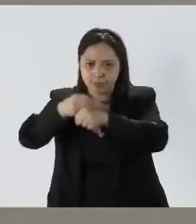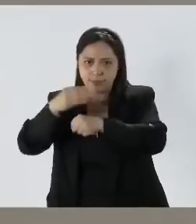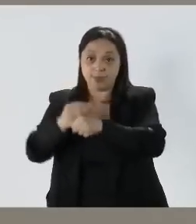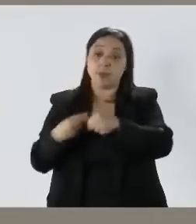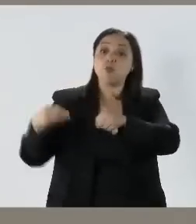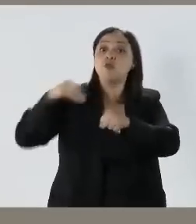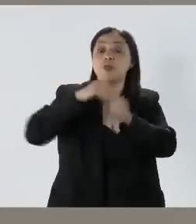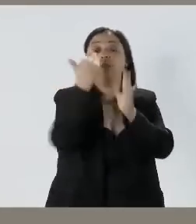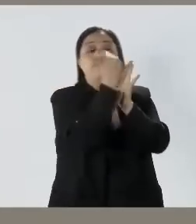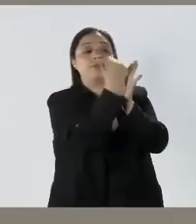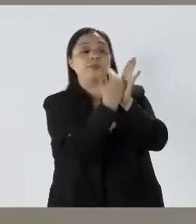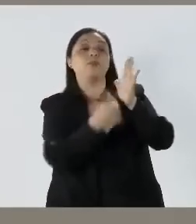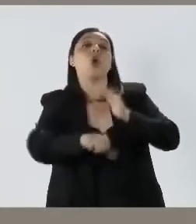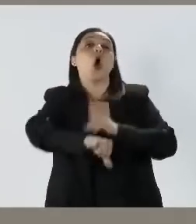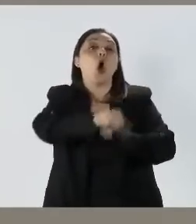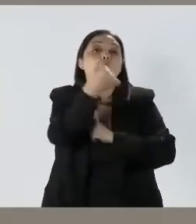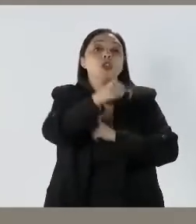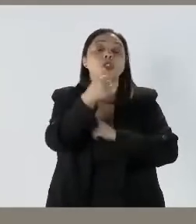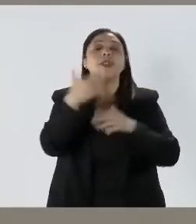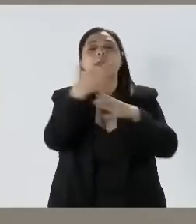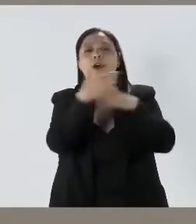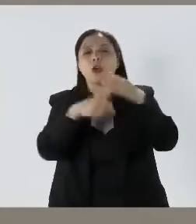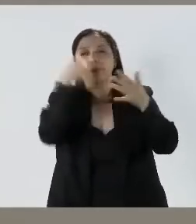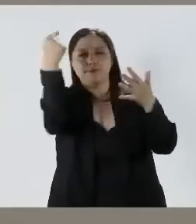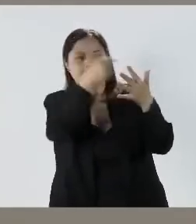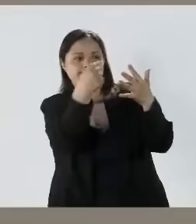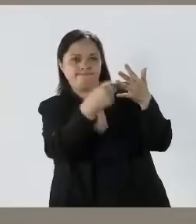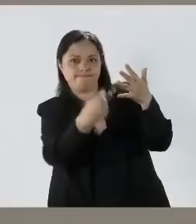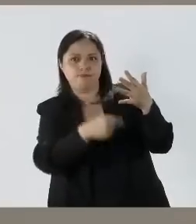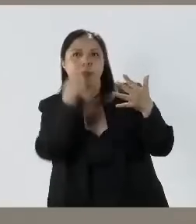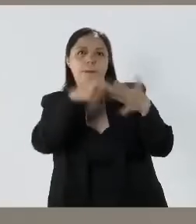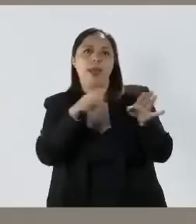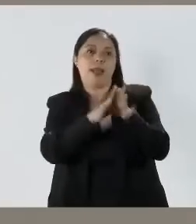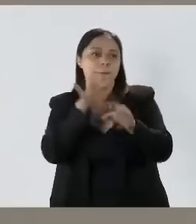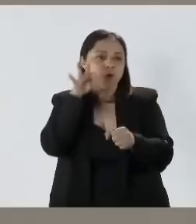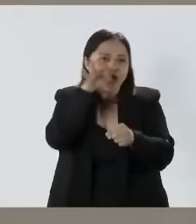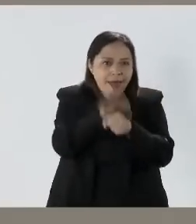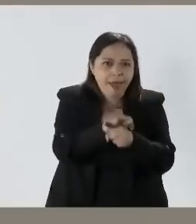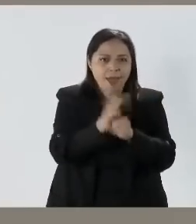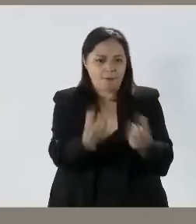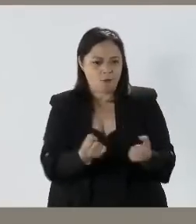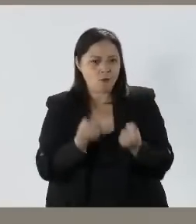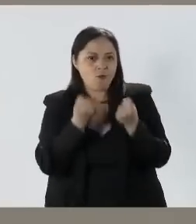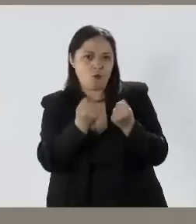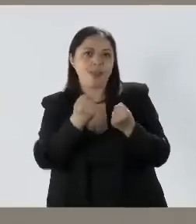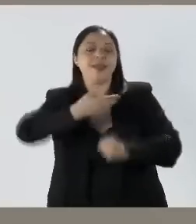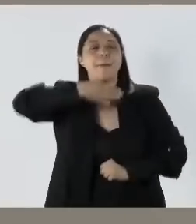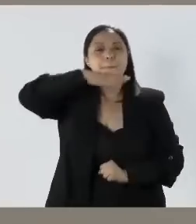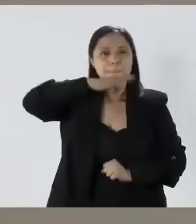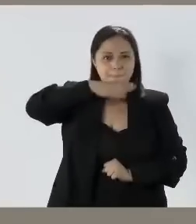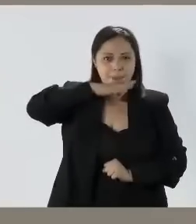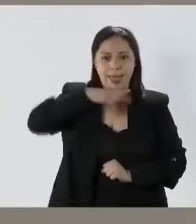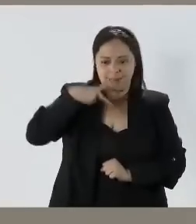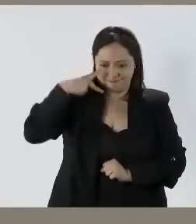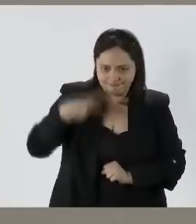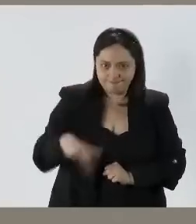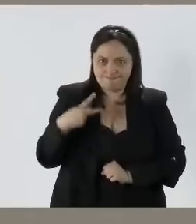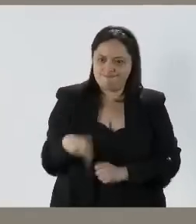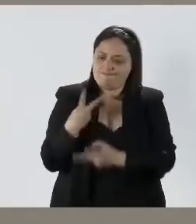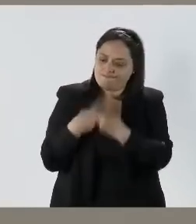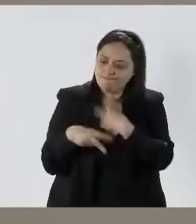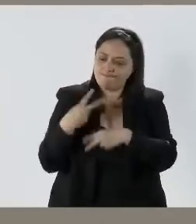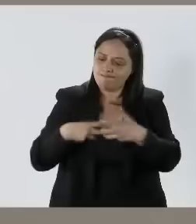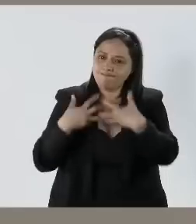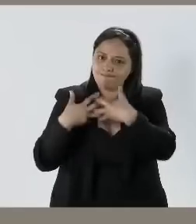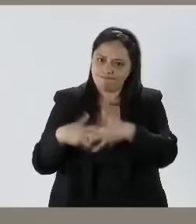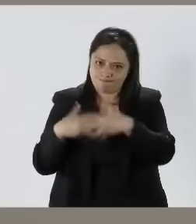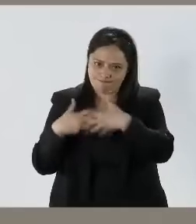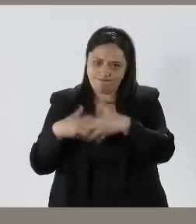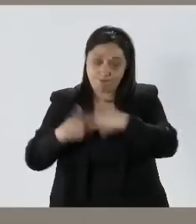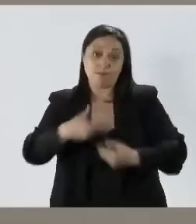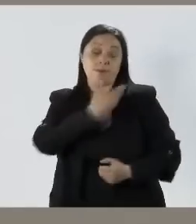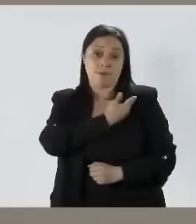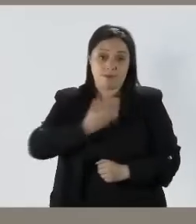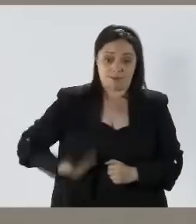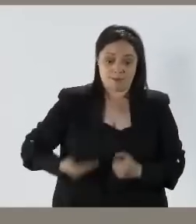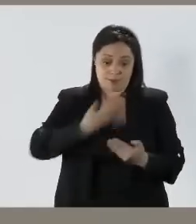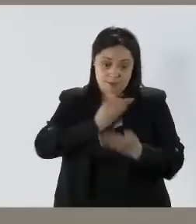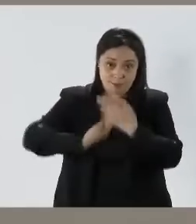para proteger y fortalecer la producción del Maíz nativo as que apoyamos a la presidenta